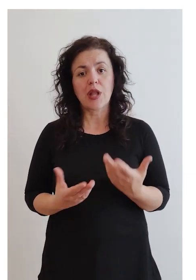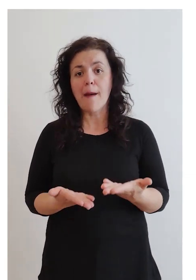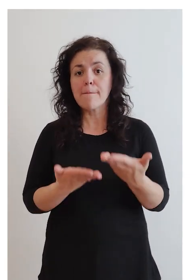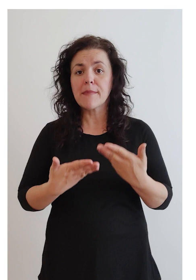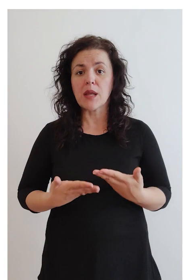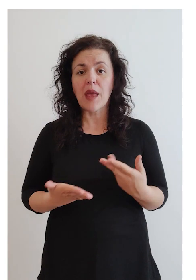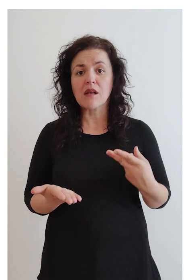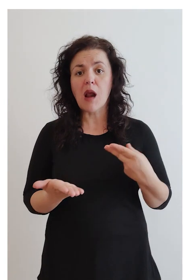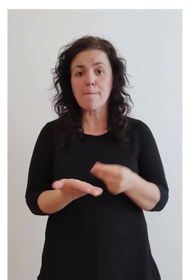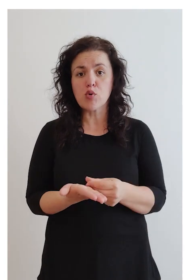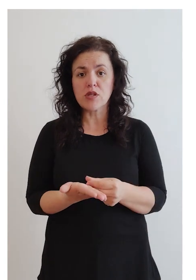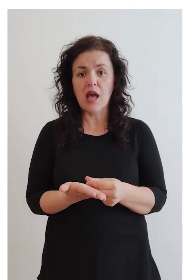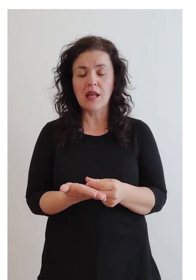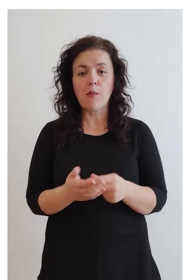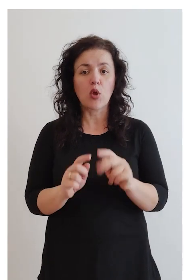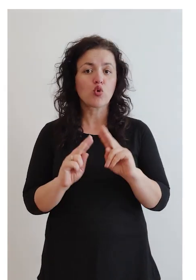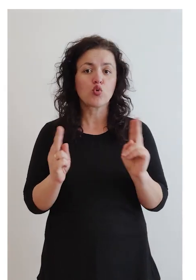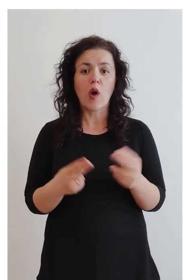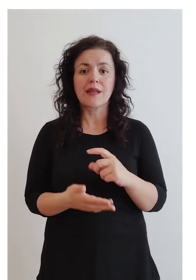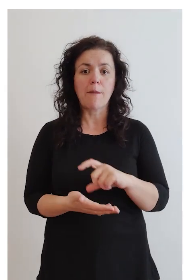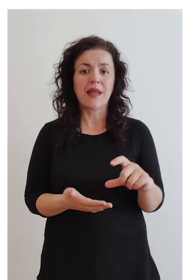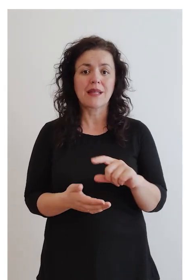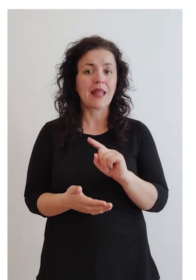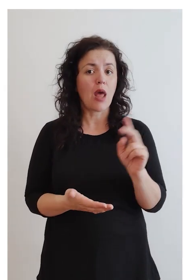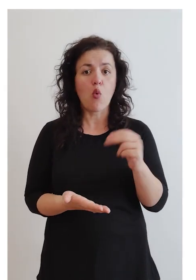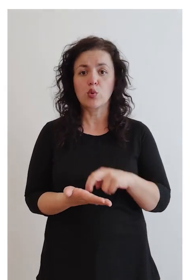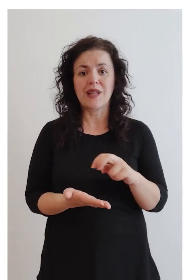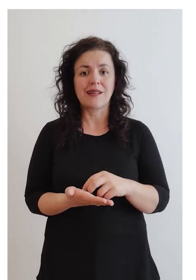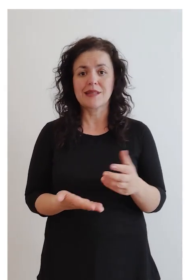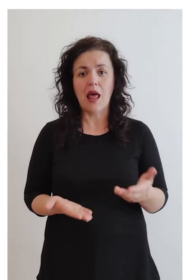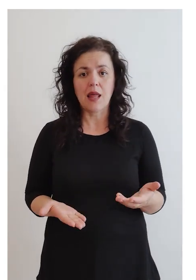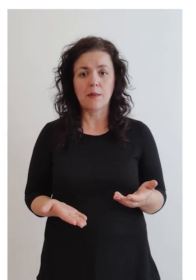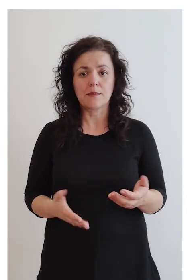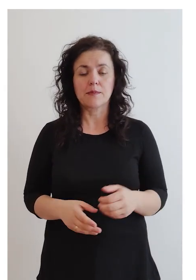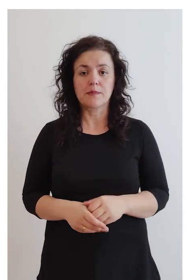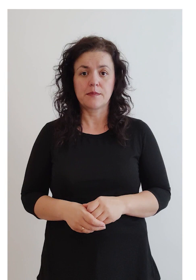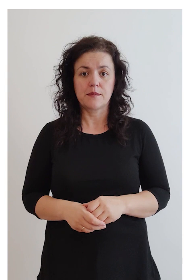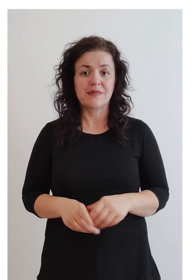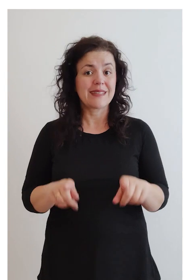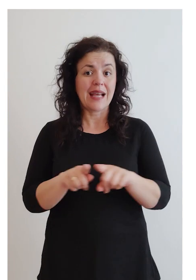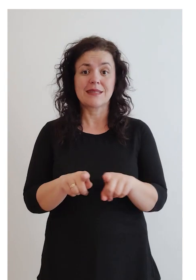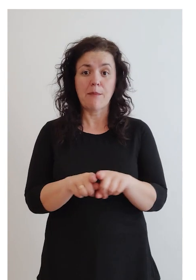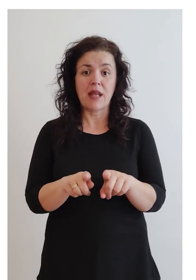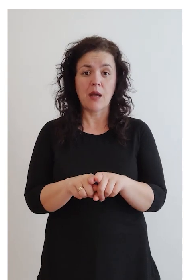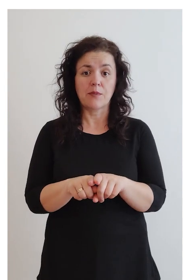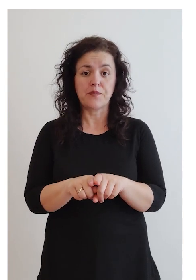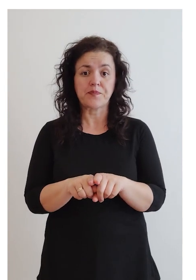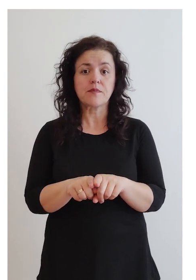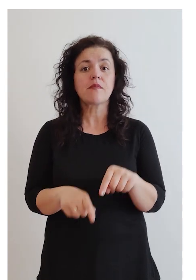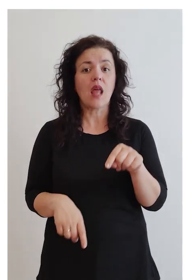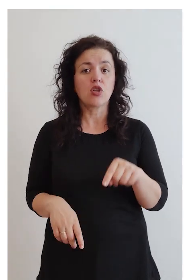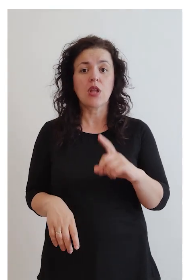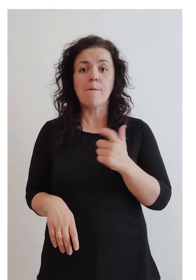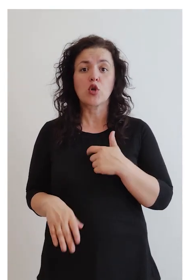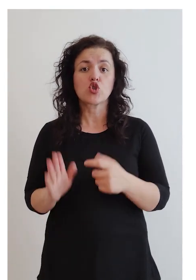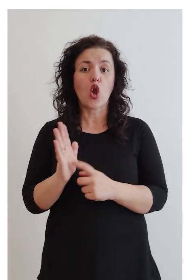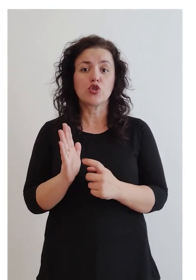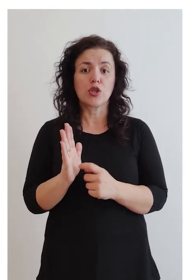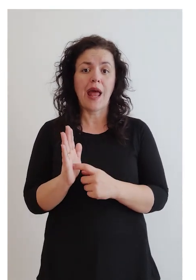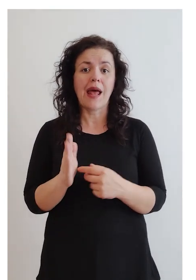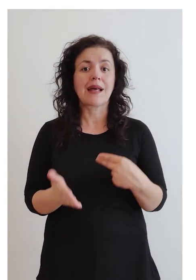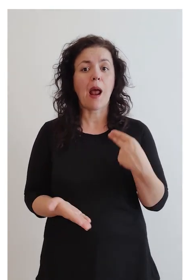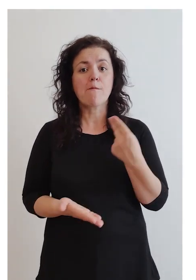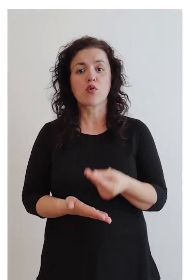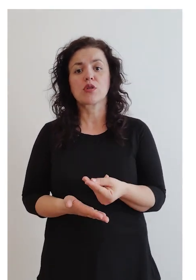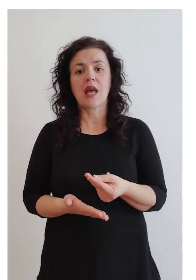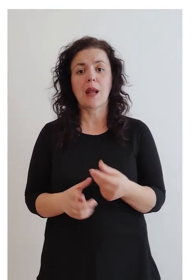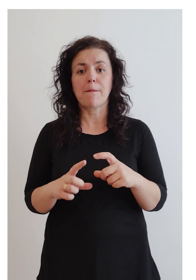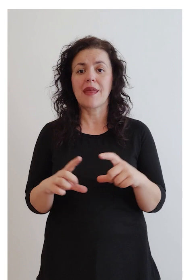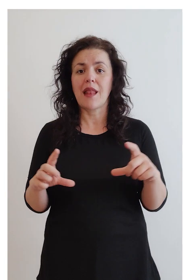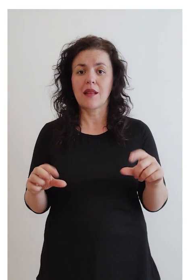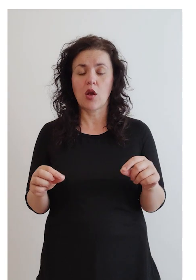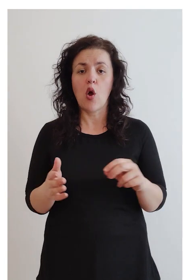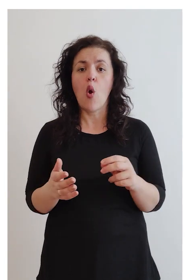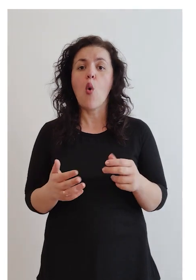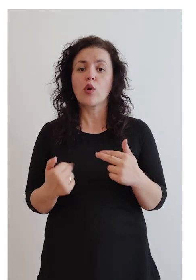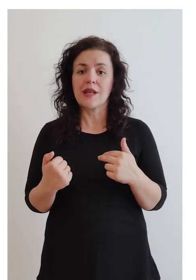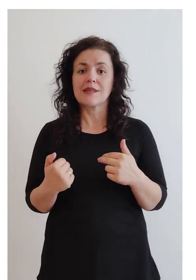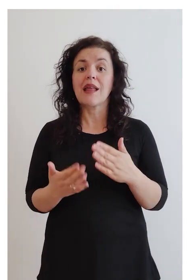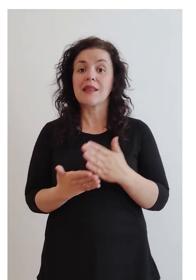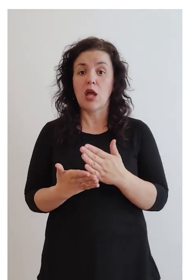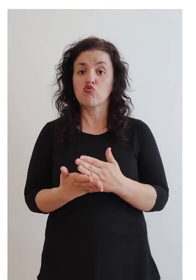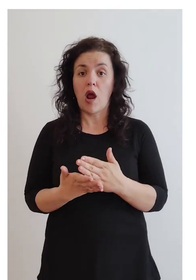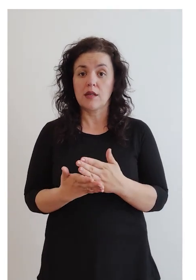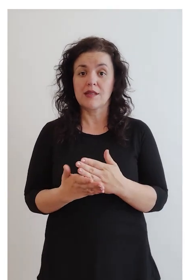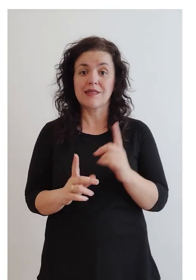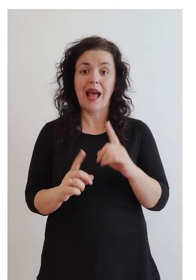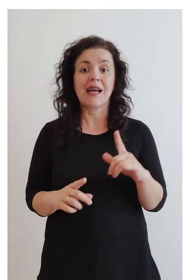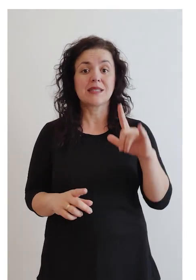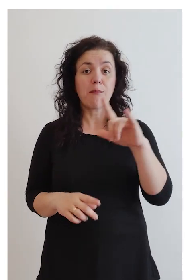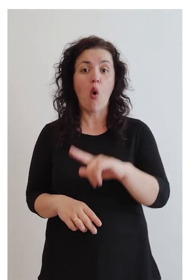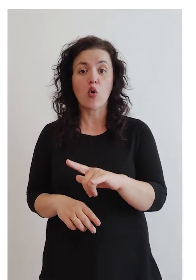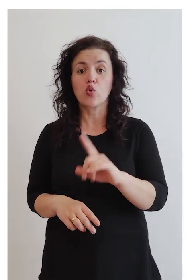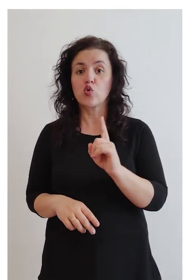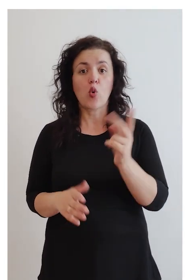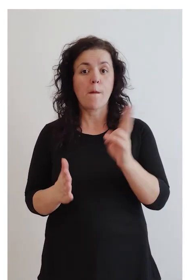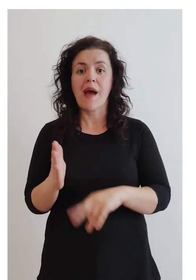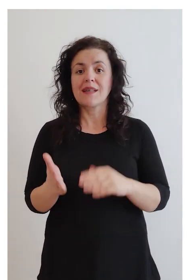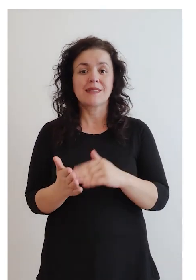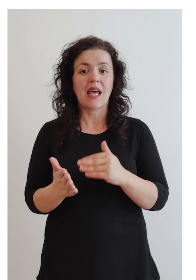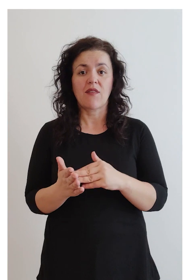De asemenea, aceștia pot solicita o rambursare a biletelor utilizate deja dacă zborul nu mai servește niciunui scop în raport cu planul lor de călătorie inițial și,